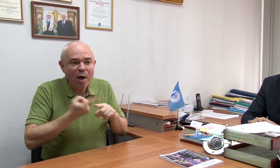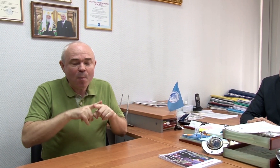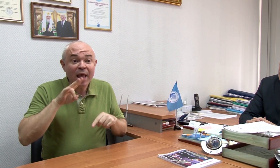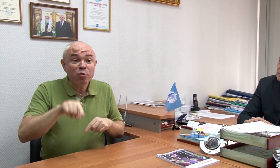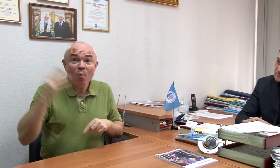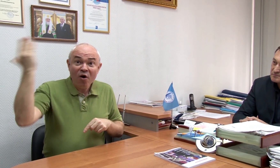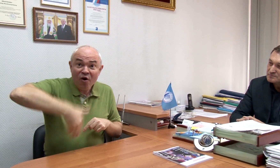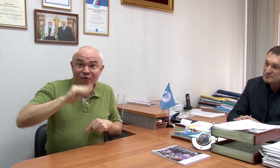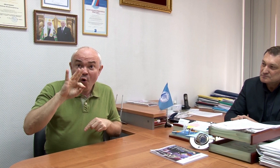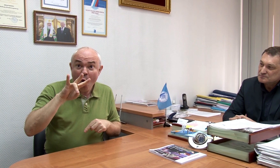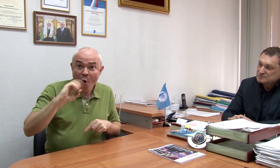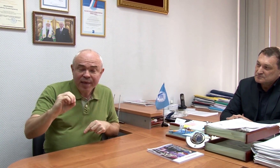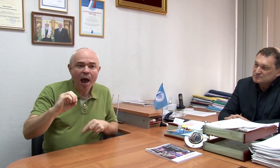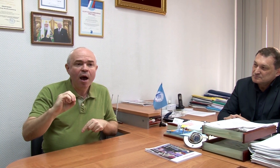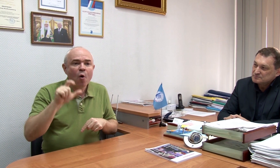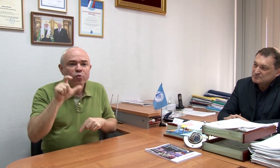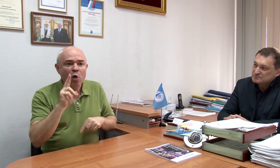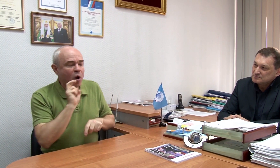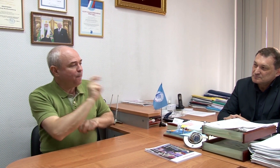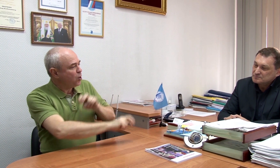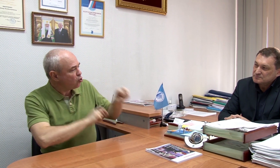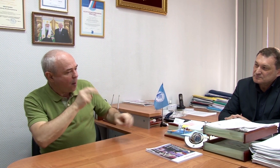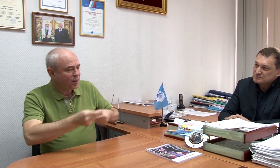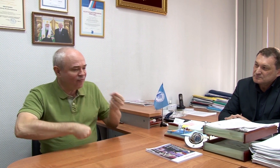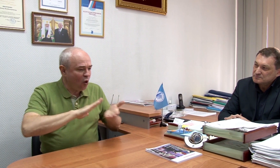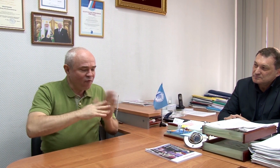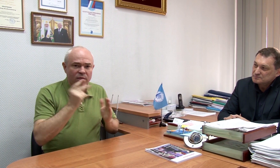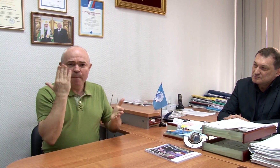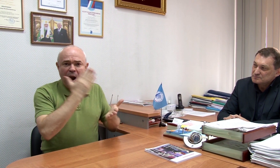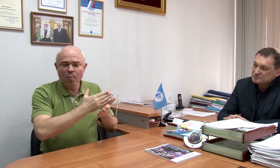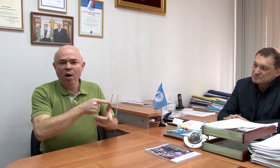Поэтому, на этом фоне люди, которые приходят подписывать договора напрямую,